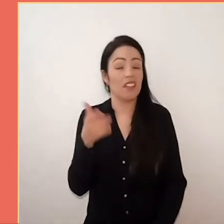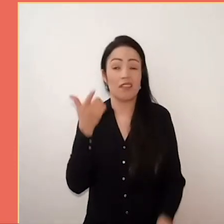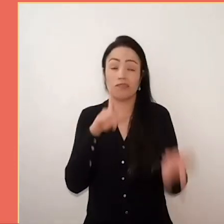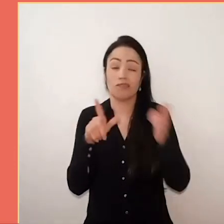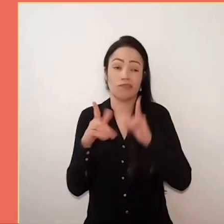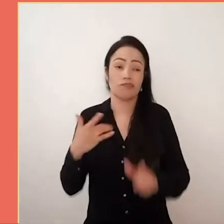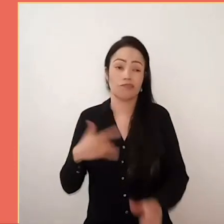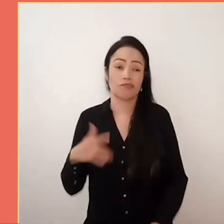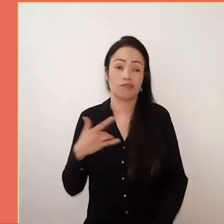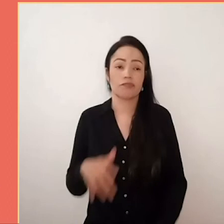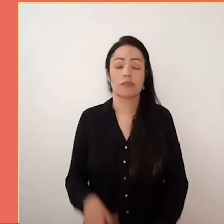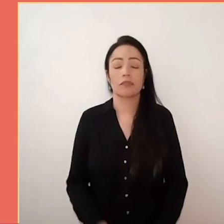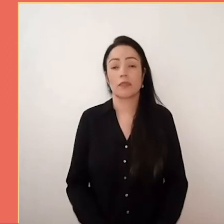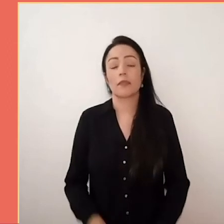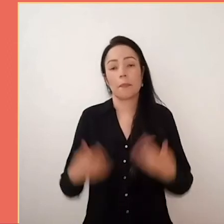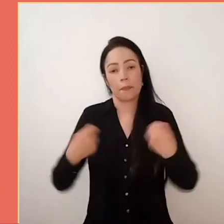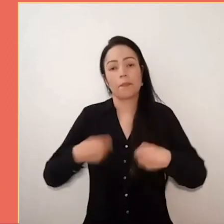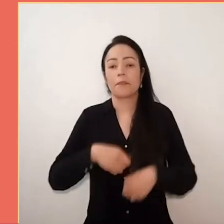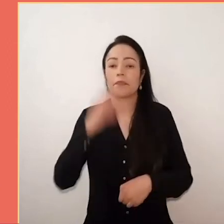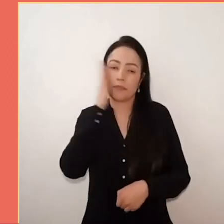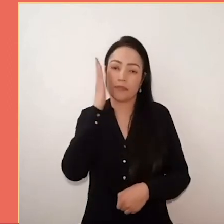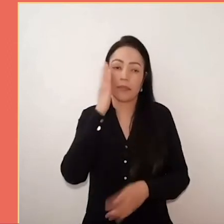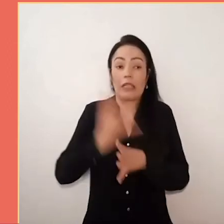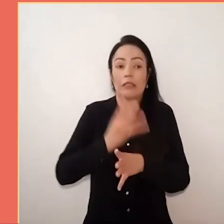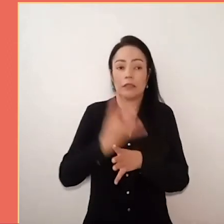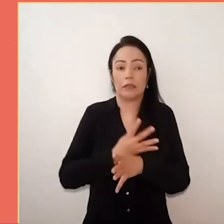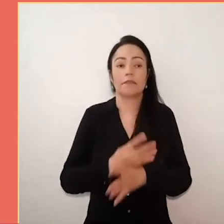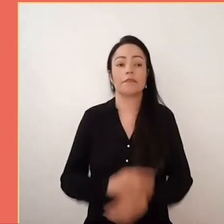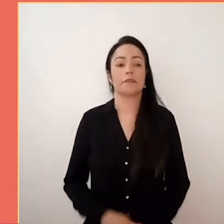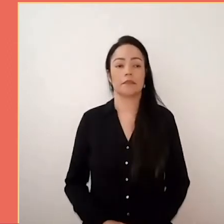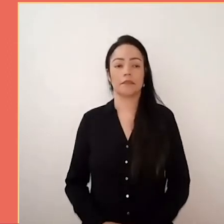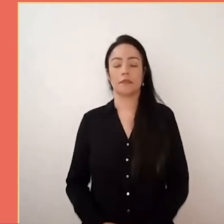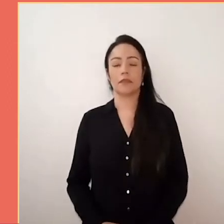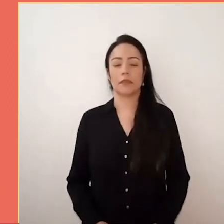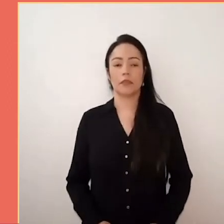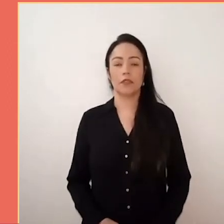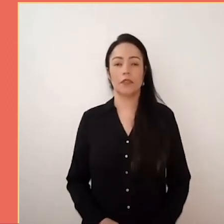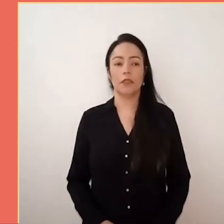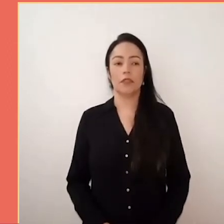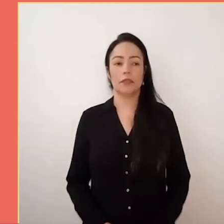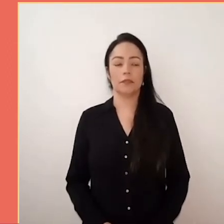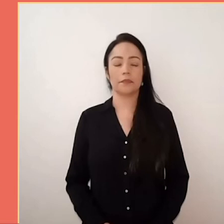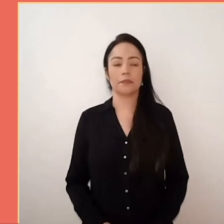Acho que nós precisamos saber melhor como resistir a tudo isso. Vou falar igual a Marina. -Luciana? Sim. -Lu?